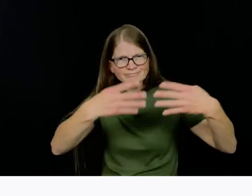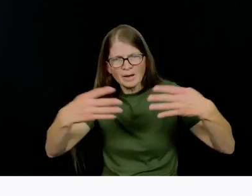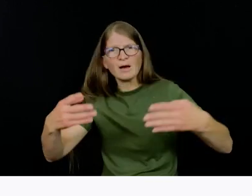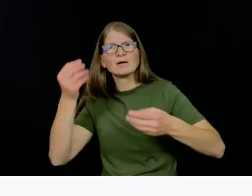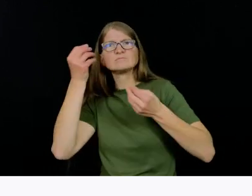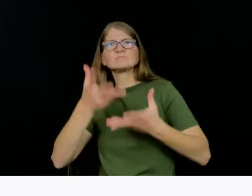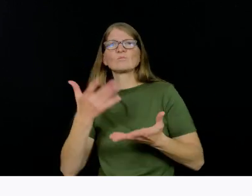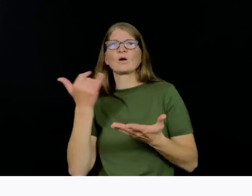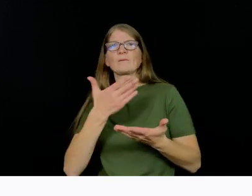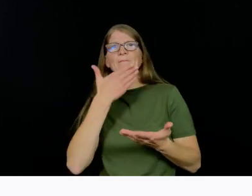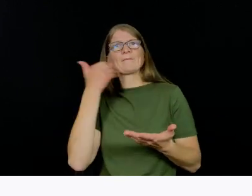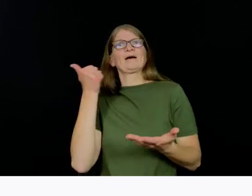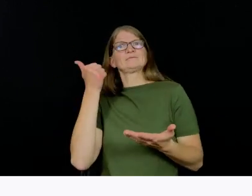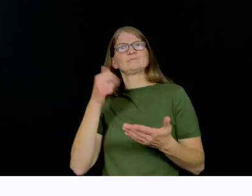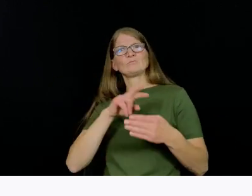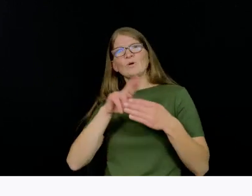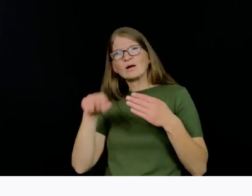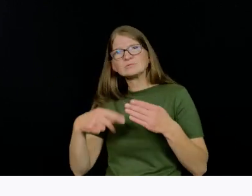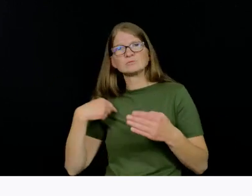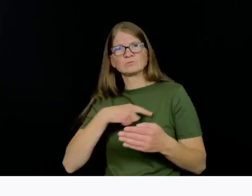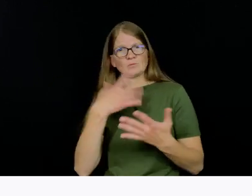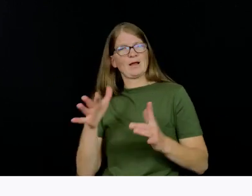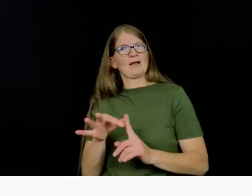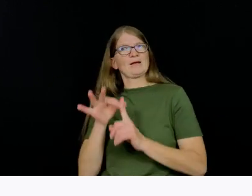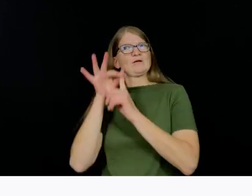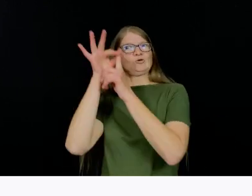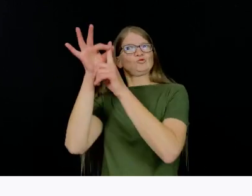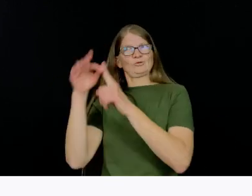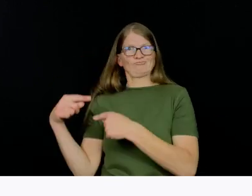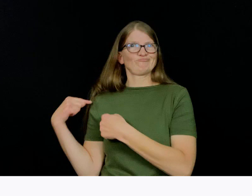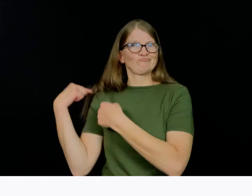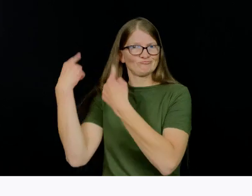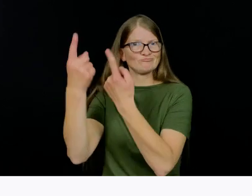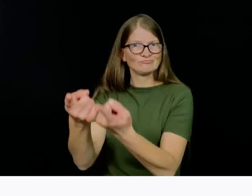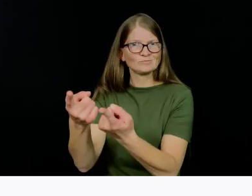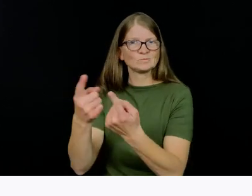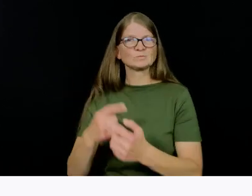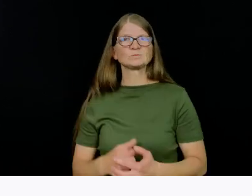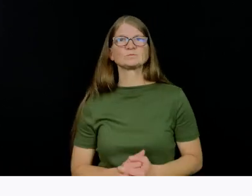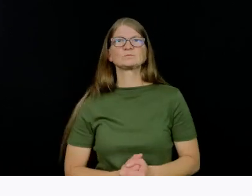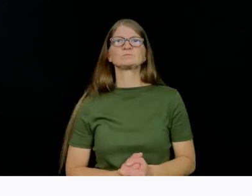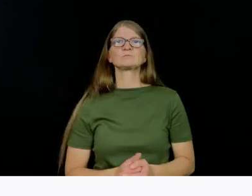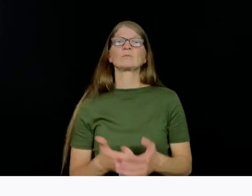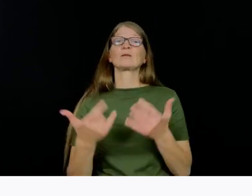عن محركات البحث الأخرى، حتى في أيامنا الأولى خلال هذه السنة التي أصبح فيها الوصول إلى معلومات موثوقة